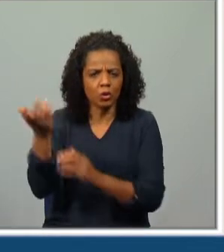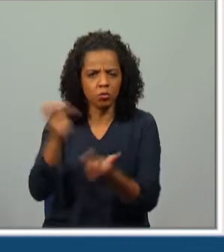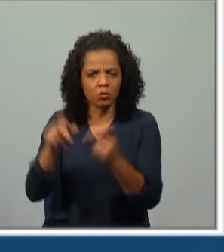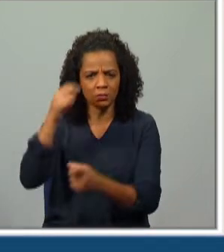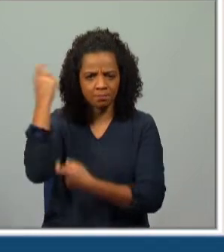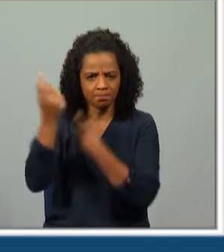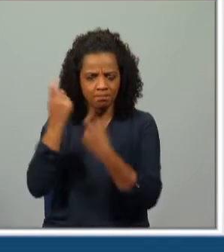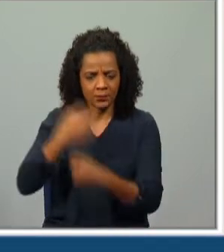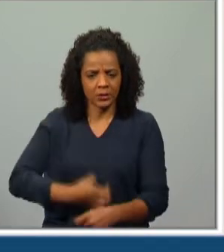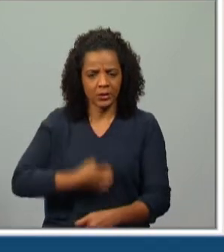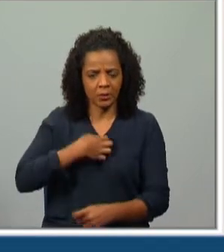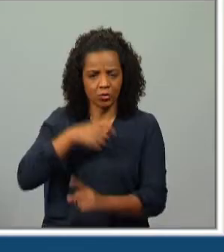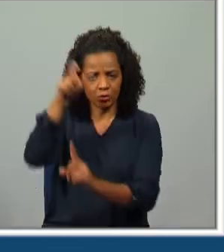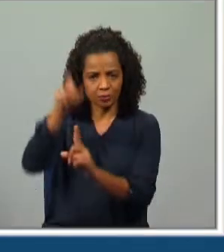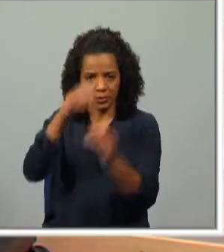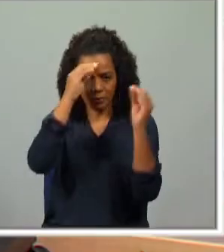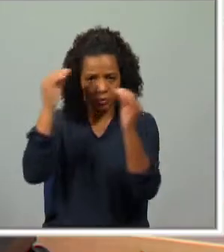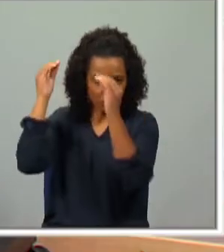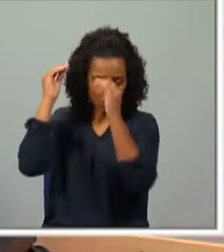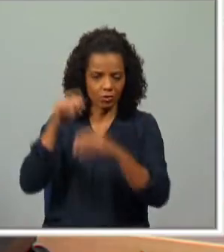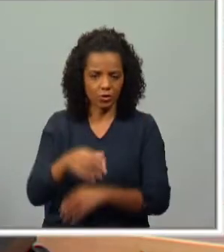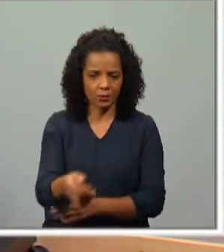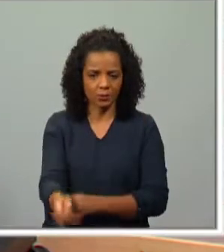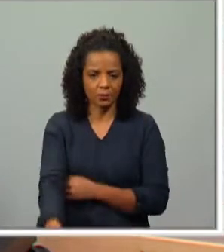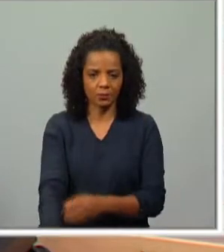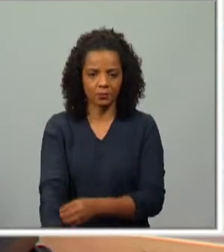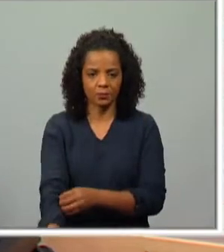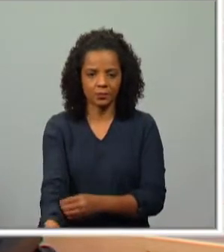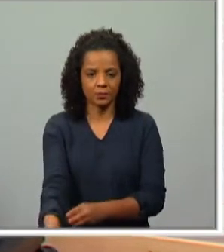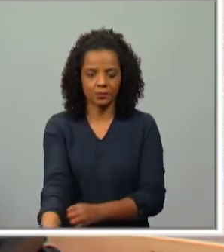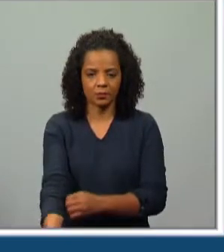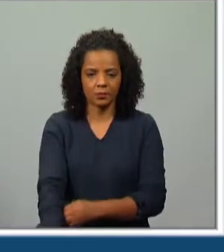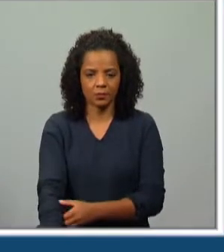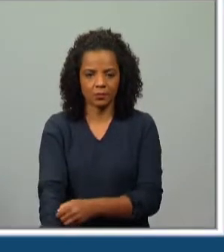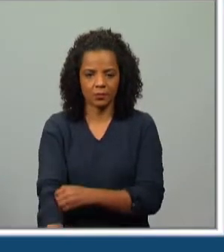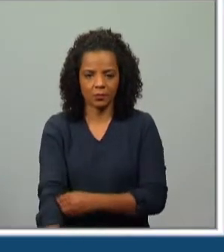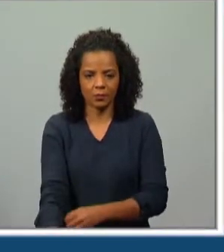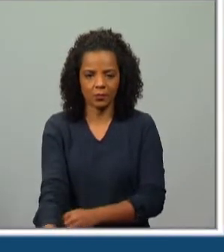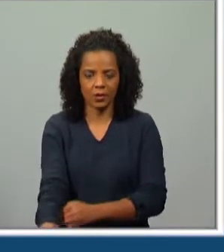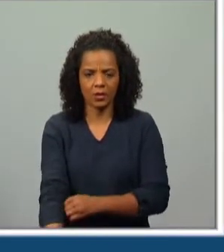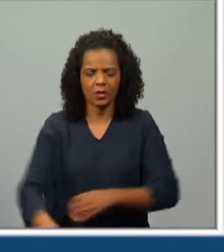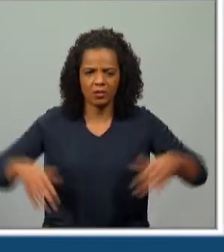pensamentos e sentimentos da personagem bati as asas com desespero continuamos 角色的想法和感受我絕望地拍打著我的翅膀，我們繼續